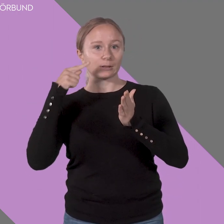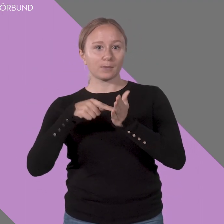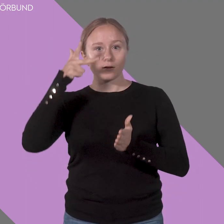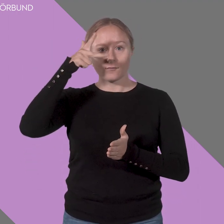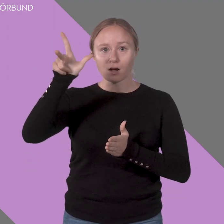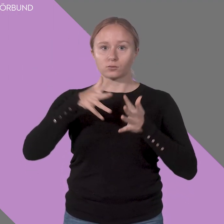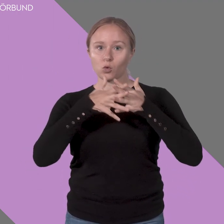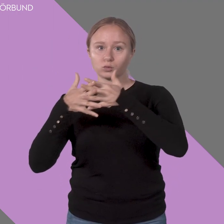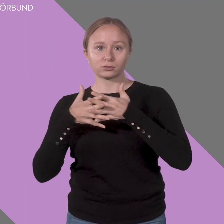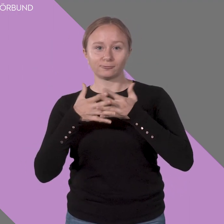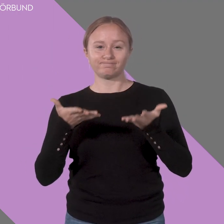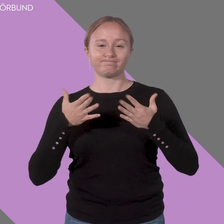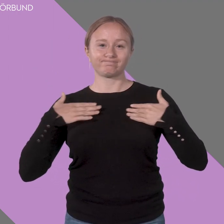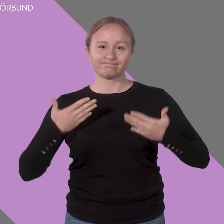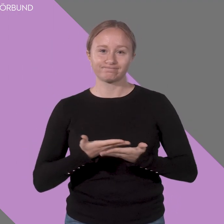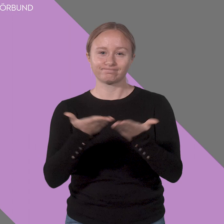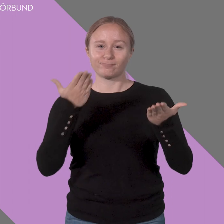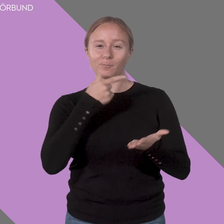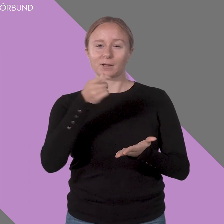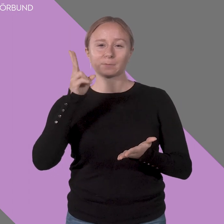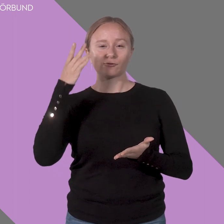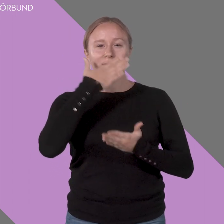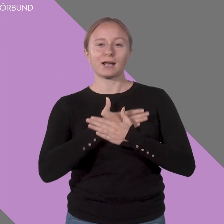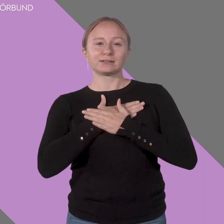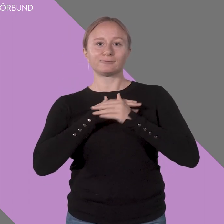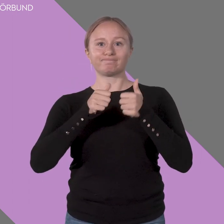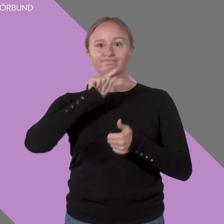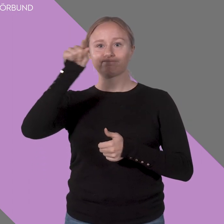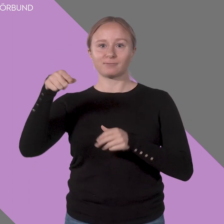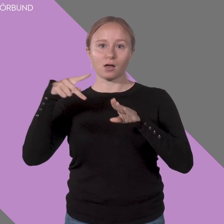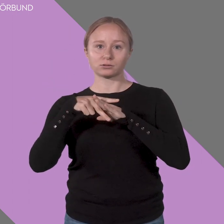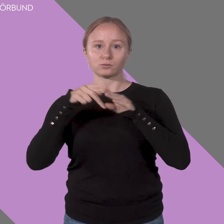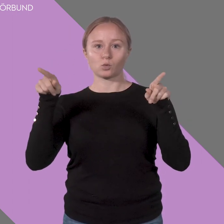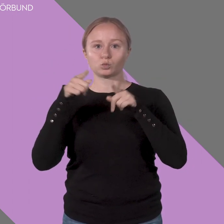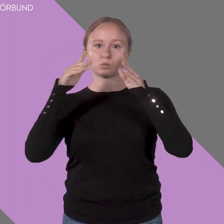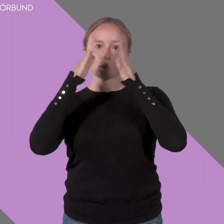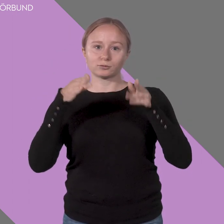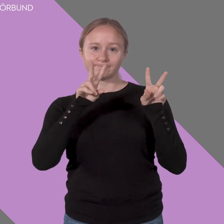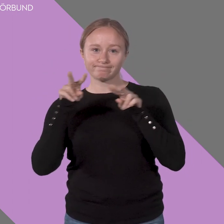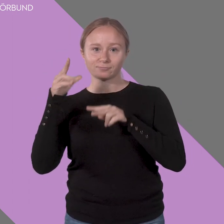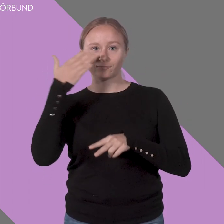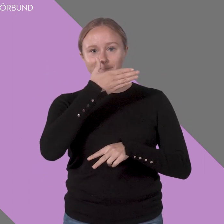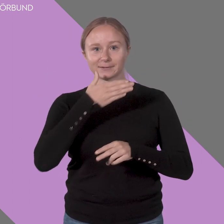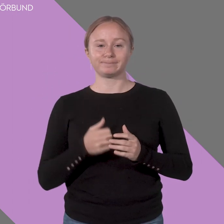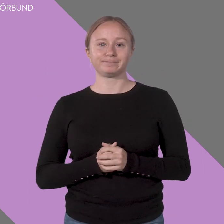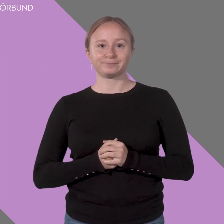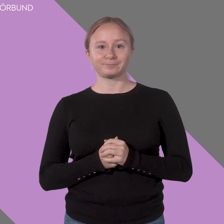inklusive Frankrike och USA, till glädje för filmälskare på Lahtis konserthus.